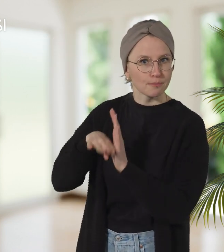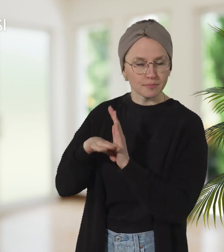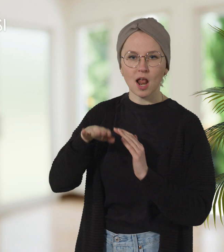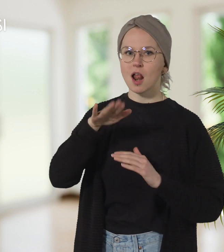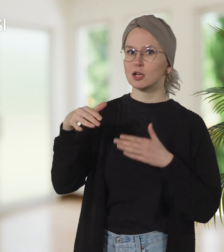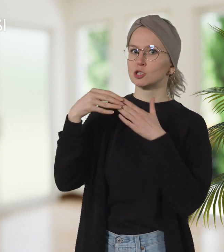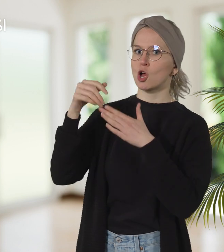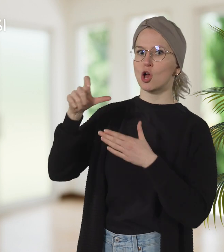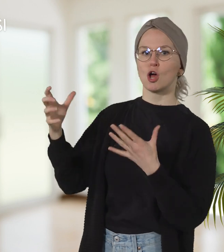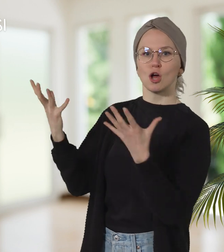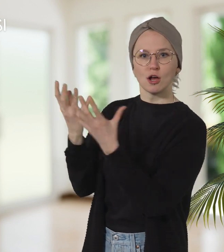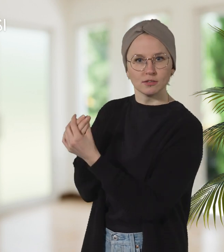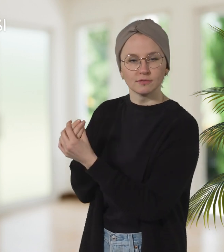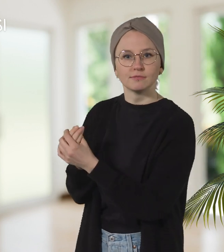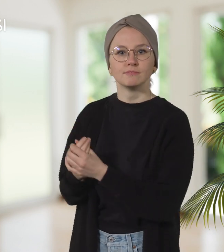lastenohjaajien kanssa.